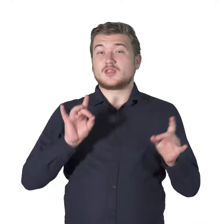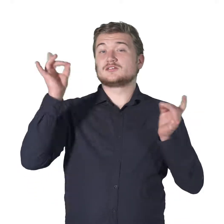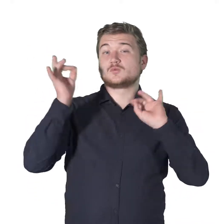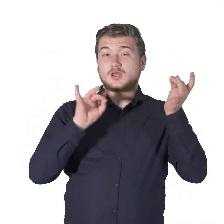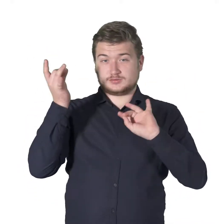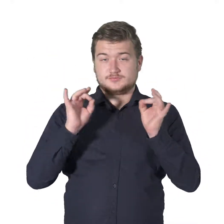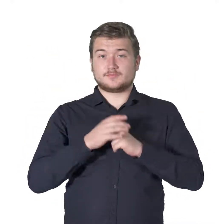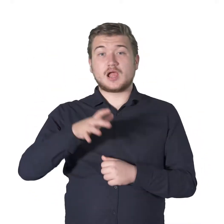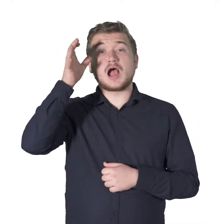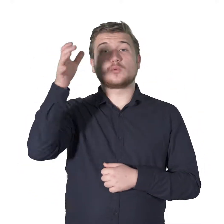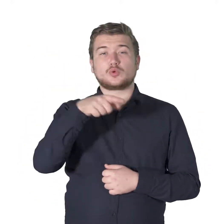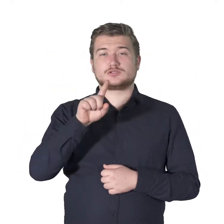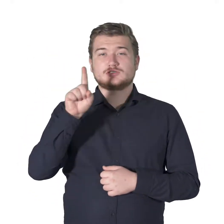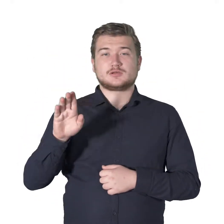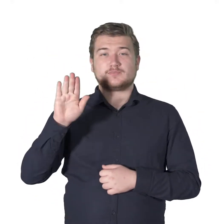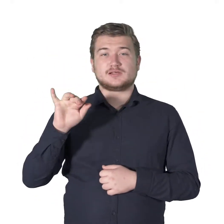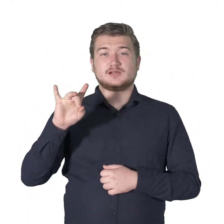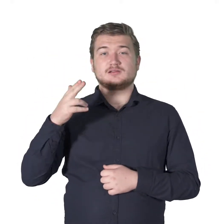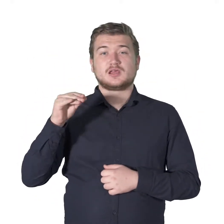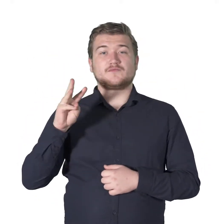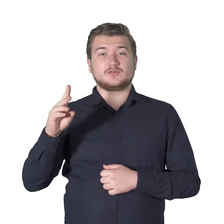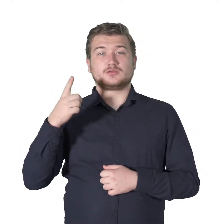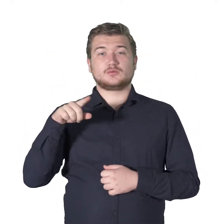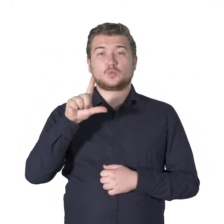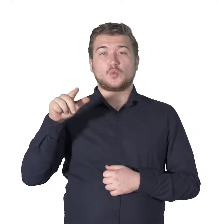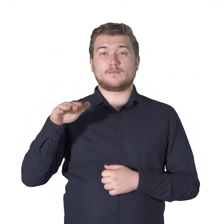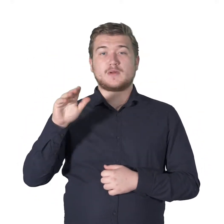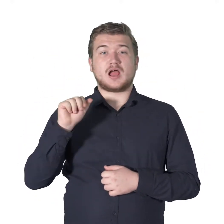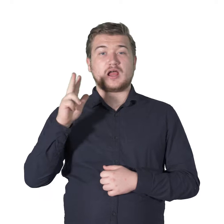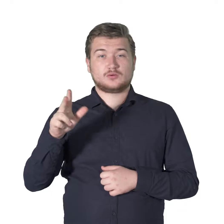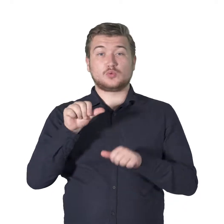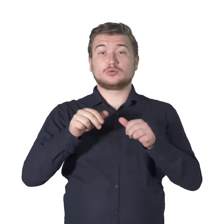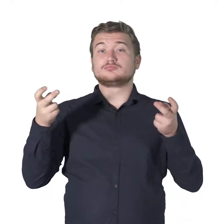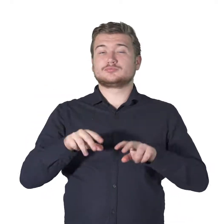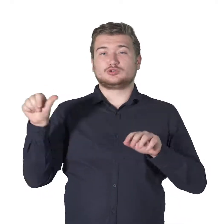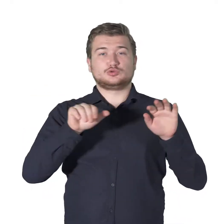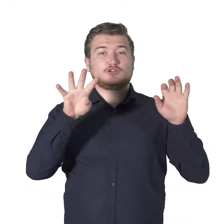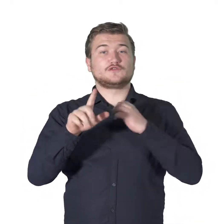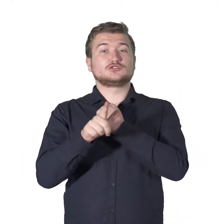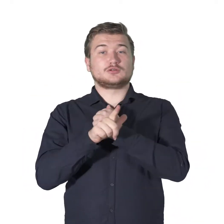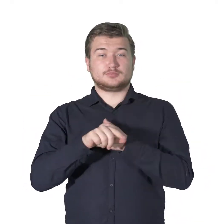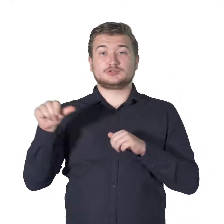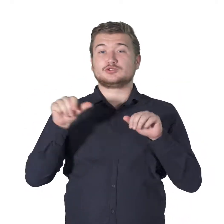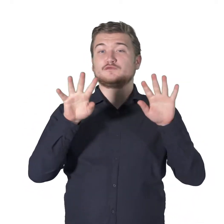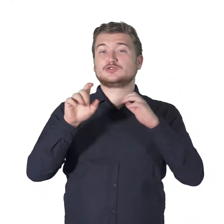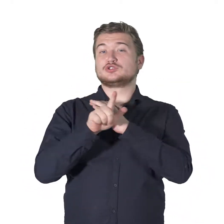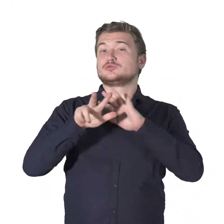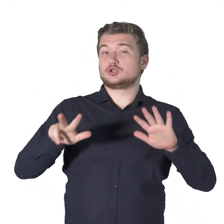„Gestykulacje” Autor Zbigniew Dłubak Rok powstania 1970–1978